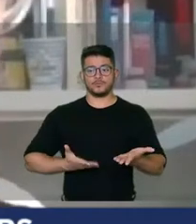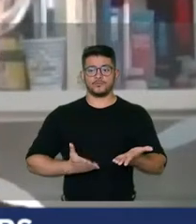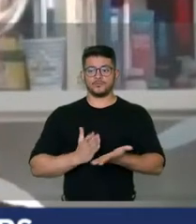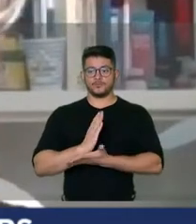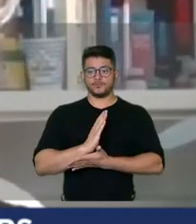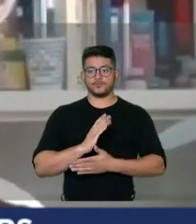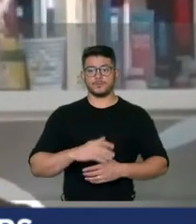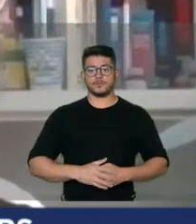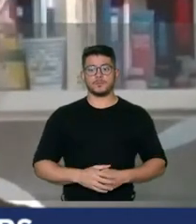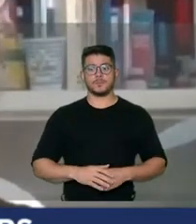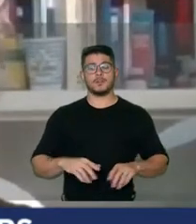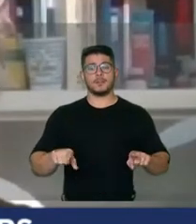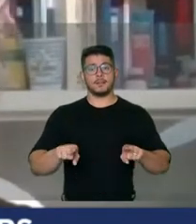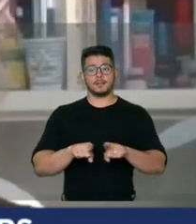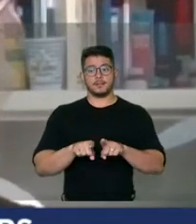PLENÁRIO E COM ELAS QUE VAMOS